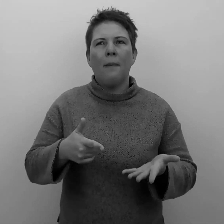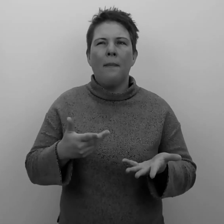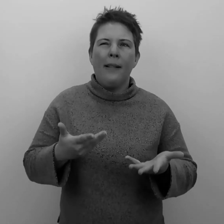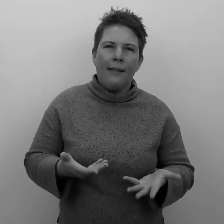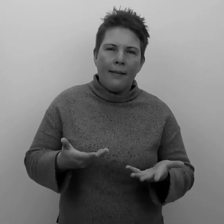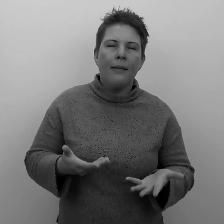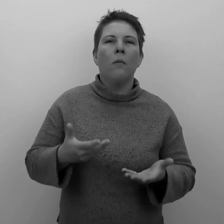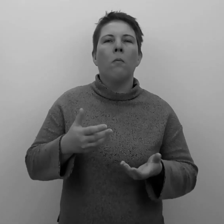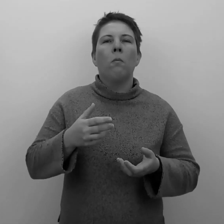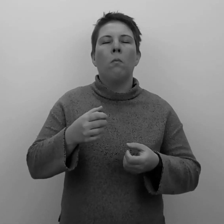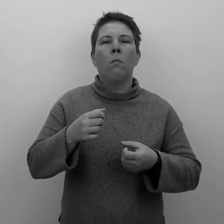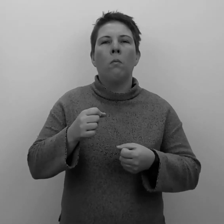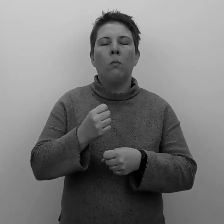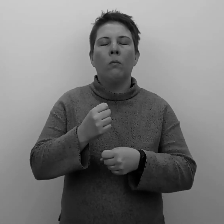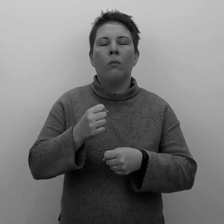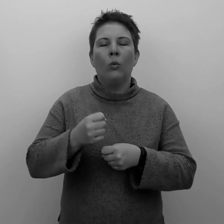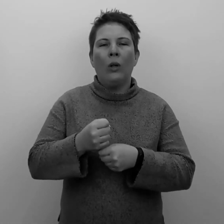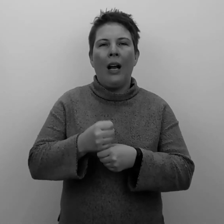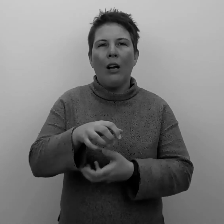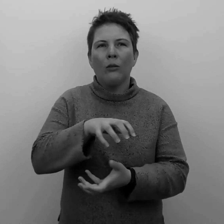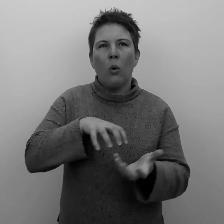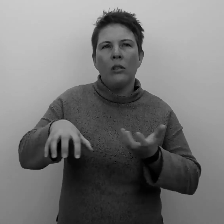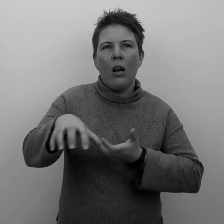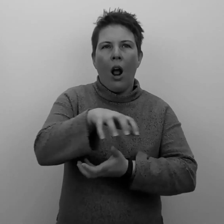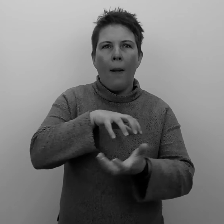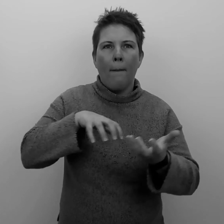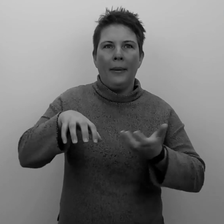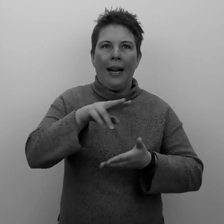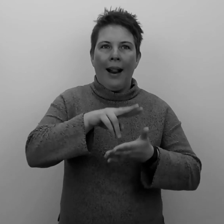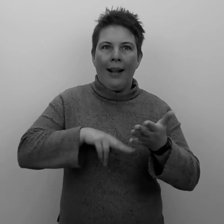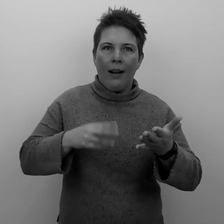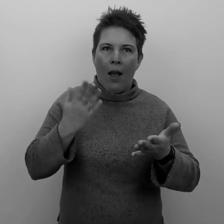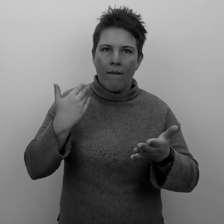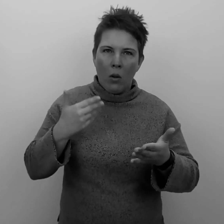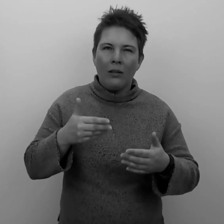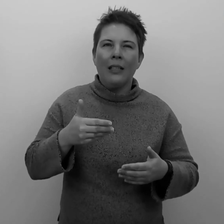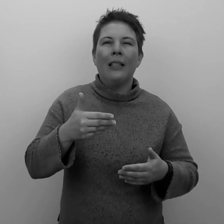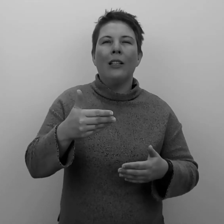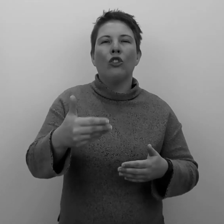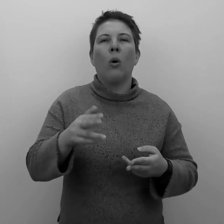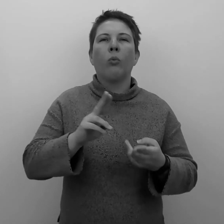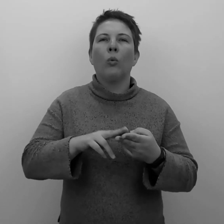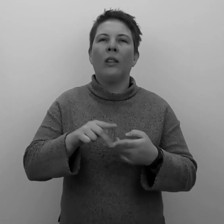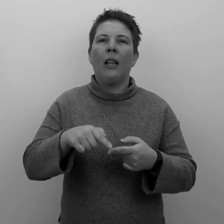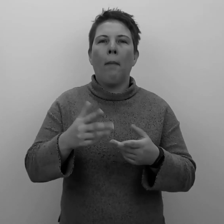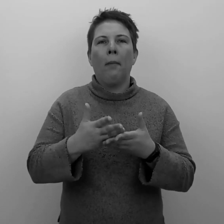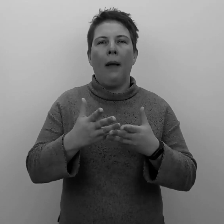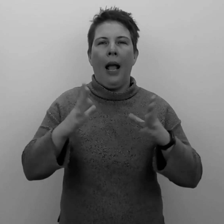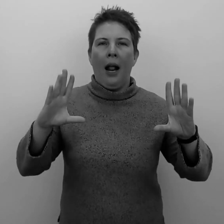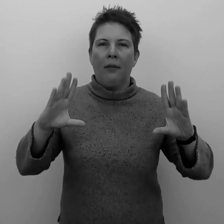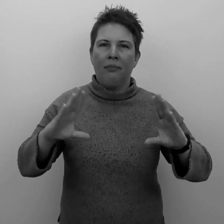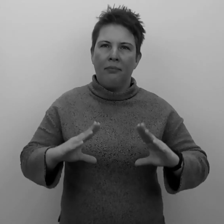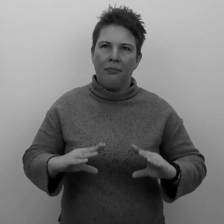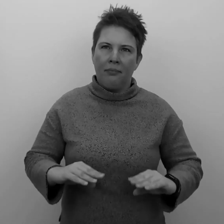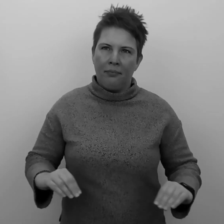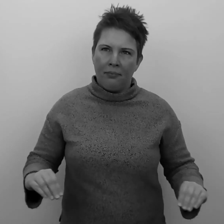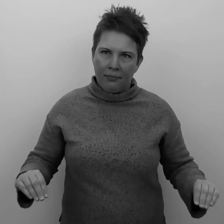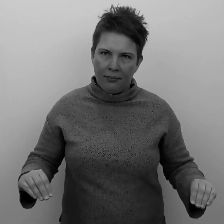Kezdetben a súlypont a munkásmozgalmi líra volt, később az ünnep egyre inkább eltávolodott ettől.